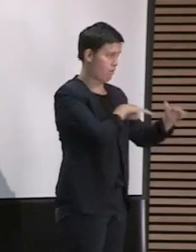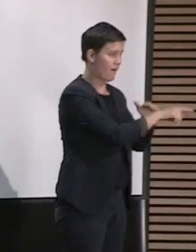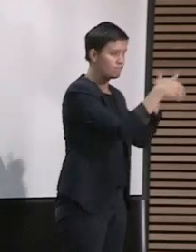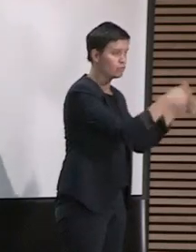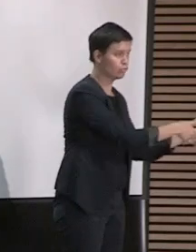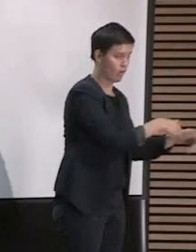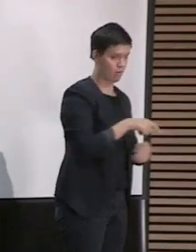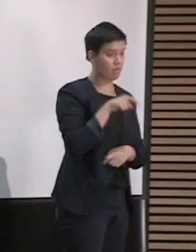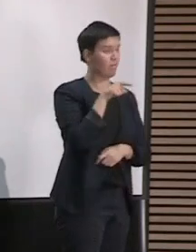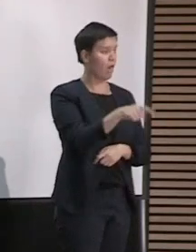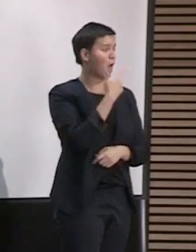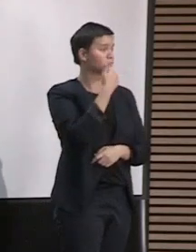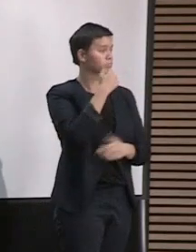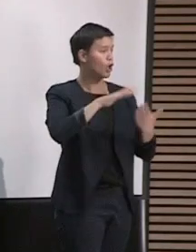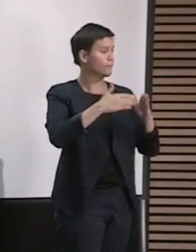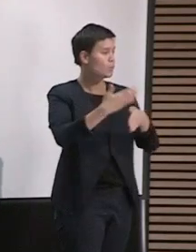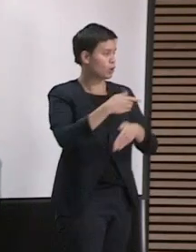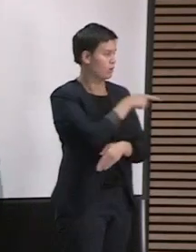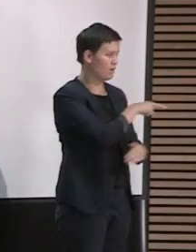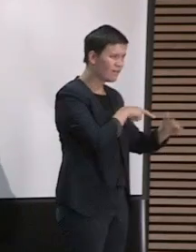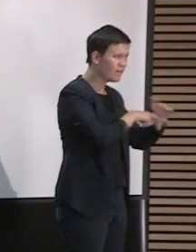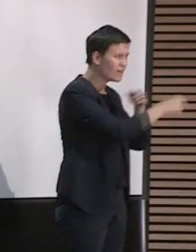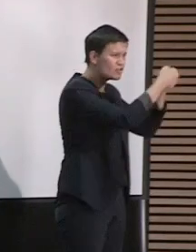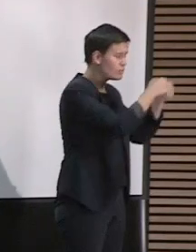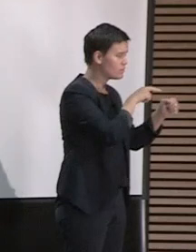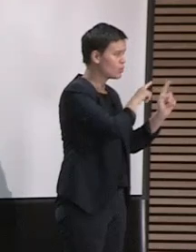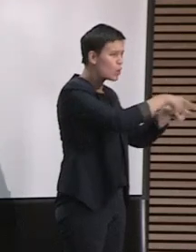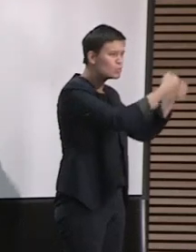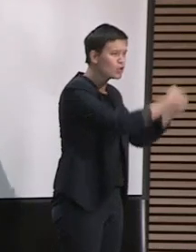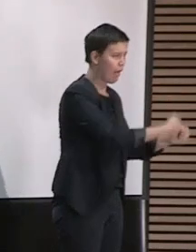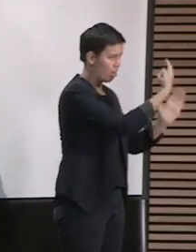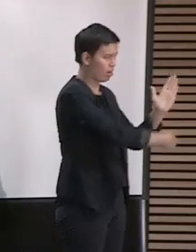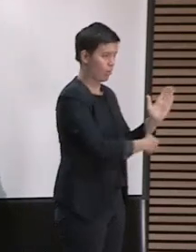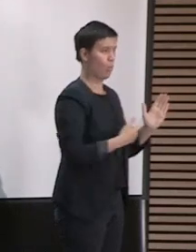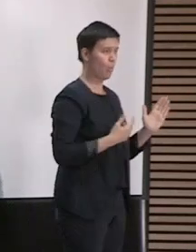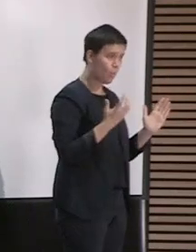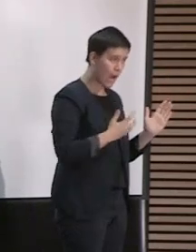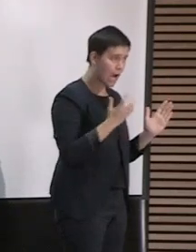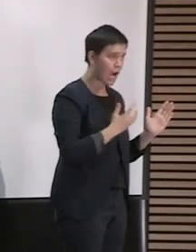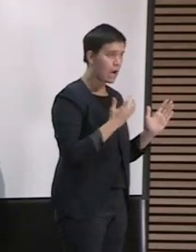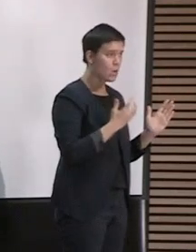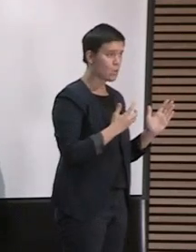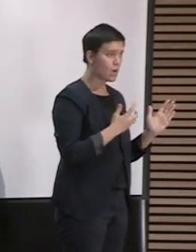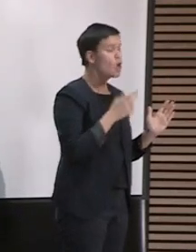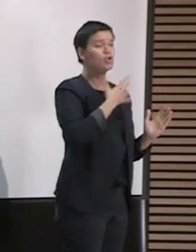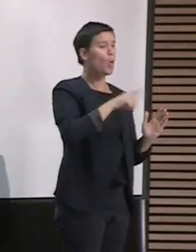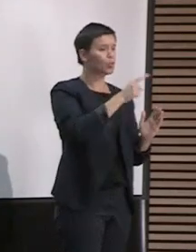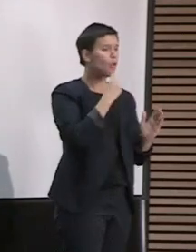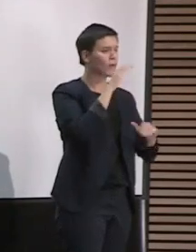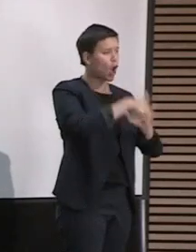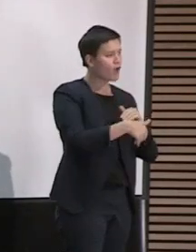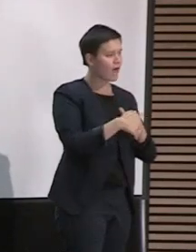whakaara ake nei i te iwi nga